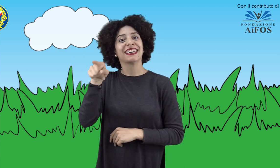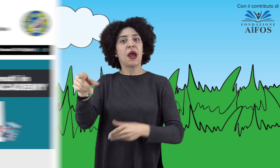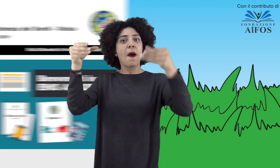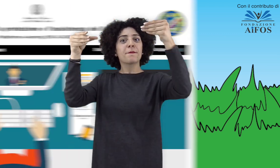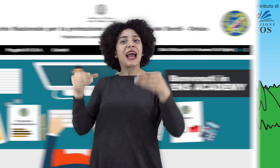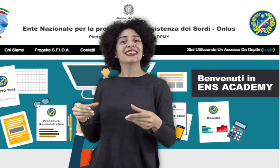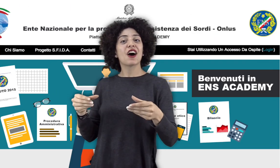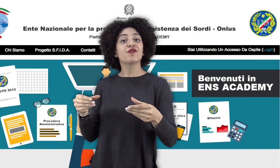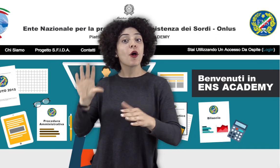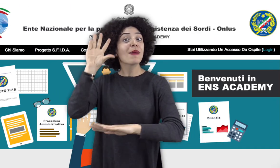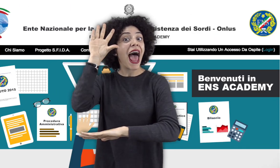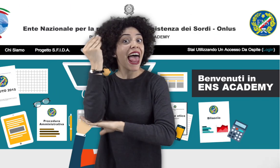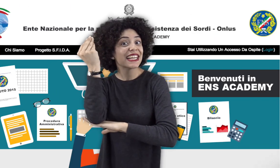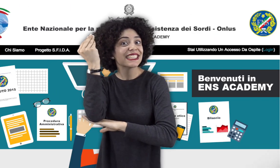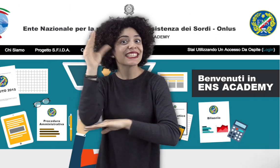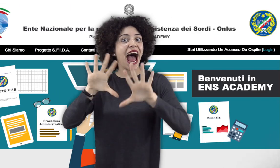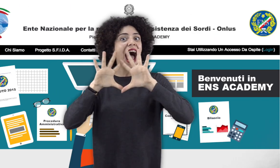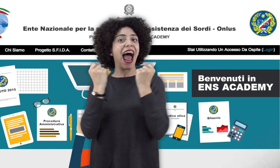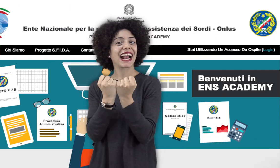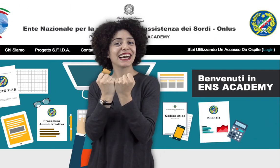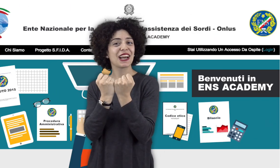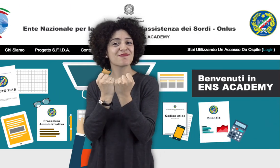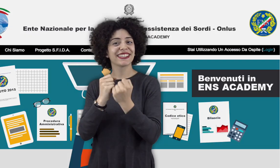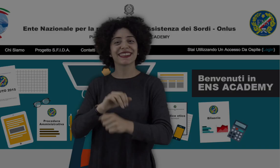Si troveranno nella piattaforma ENS Academy.